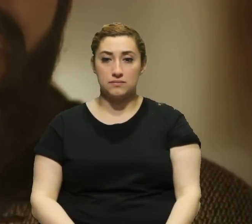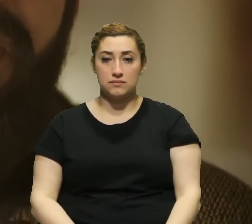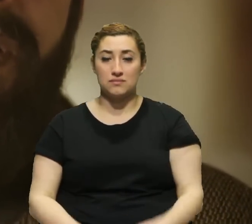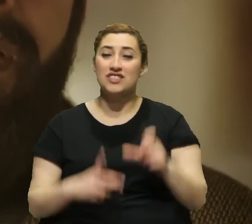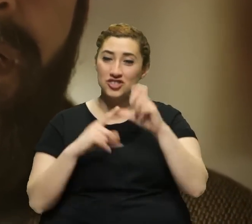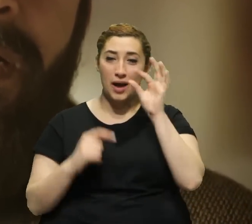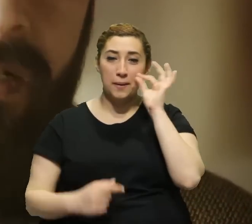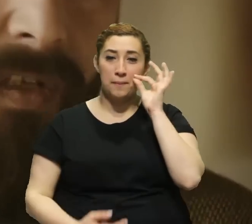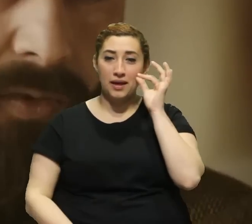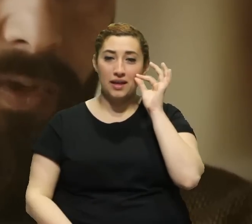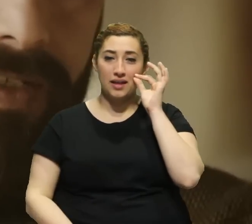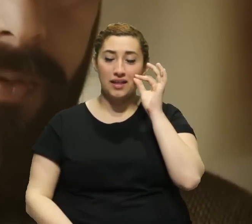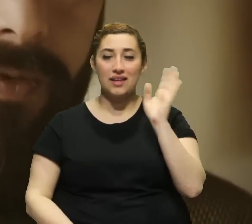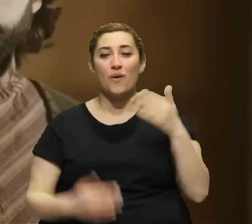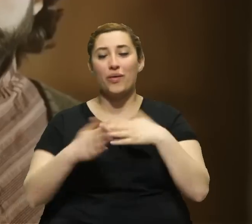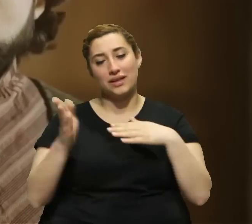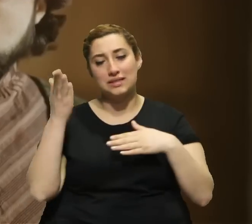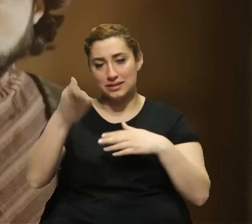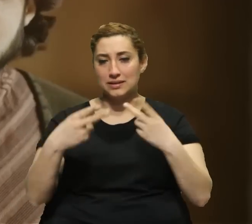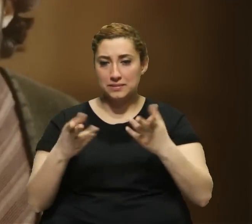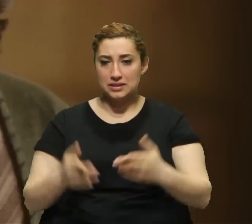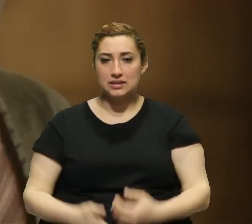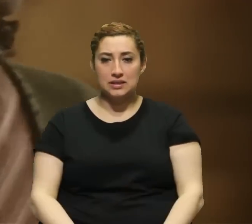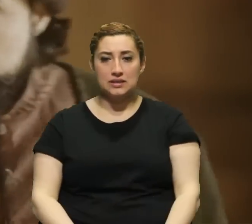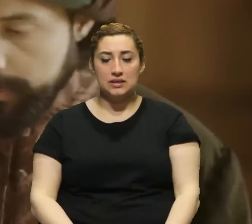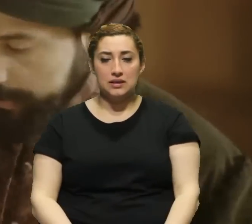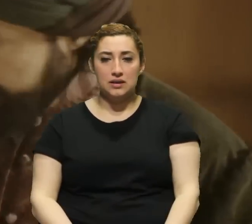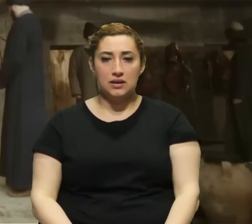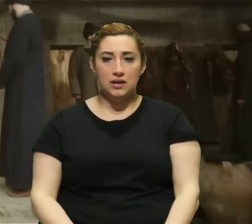Şahin Bey varın hücrenize buyurun.